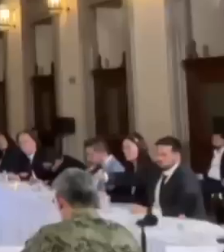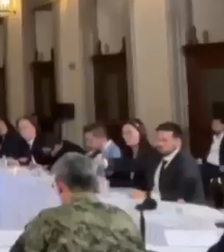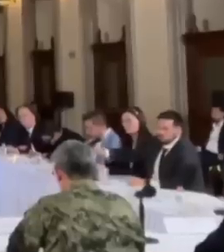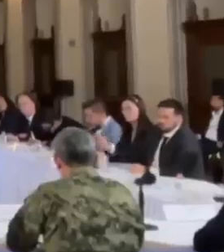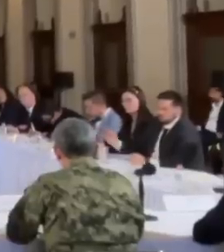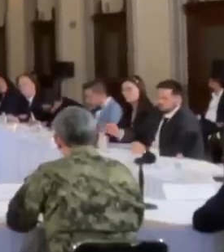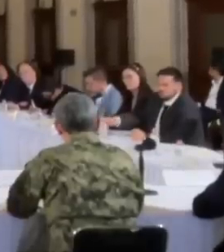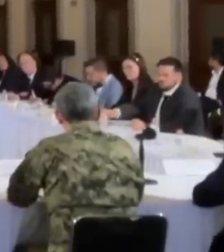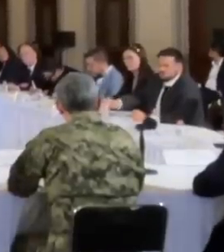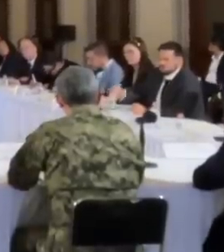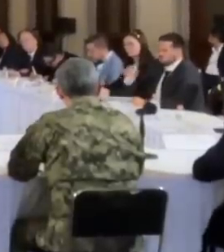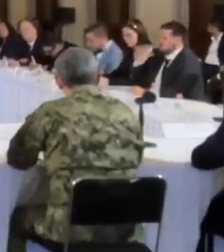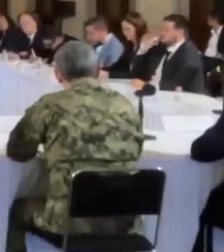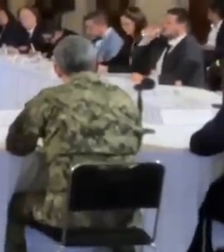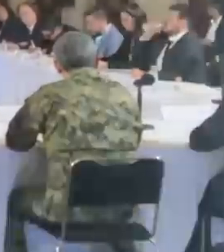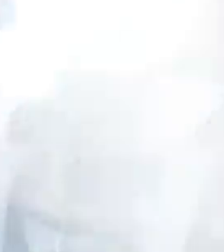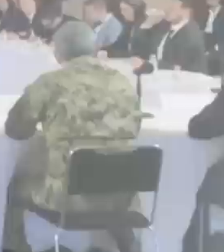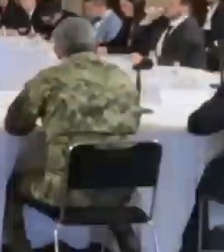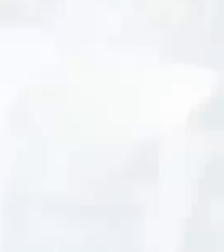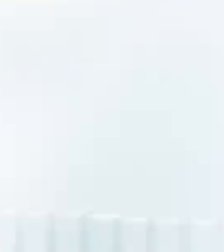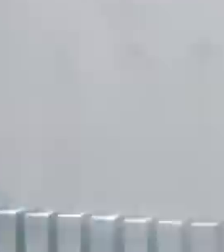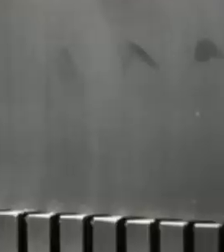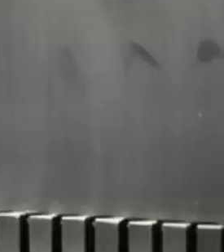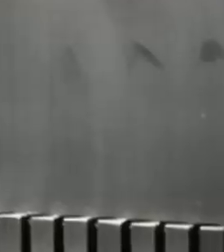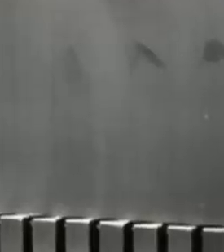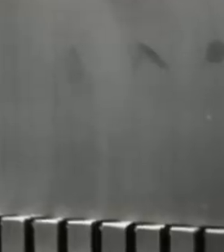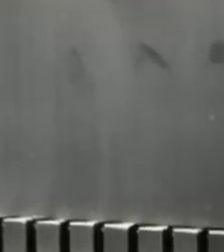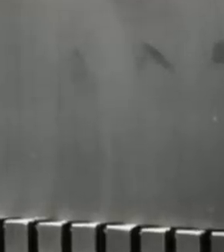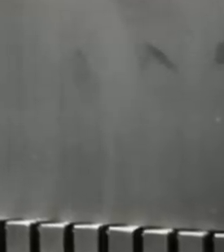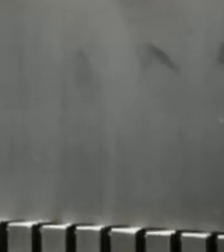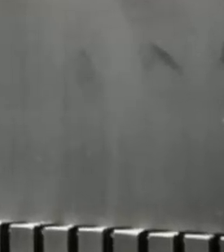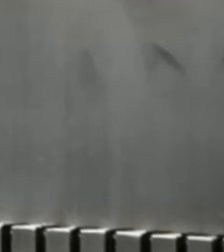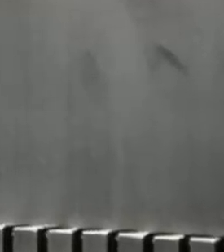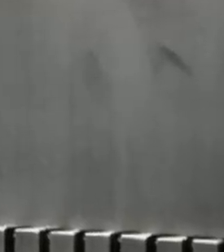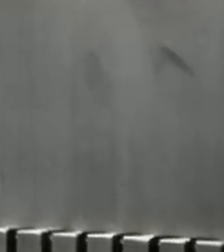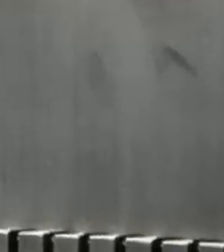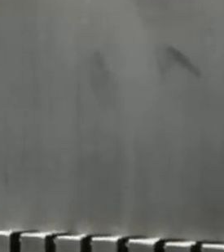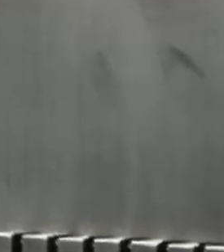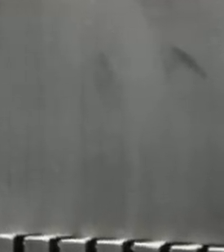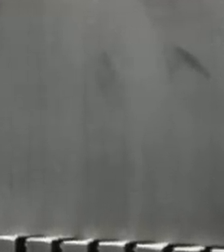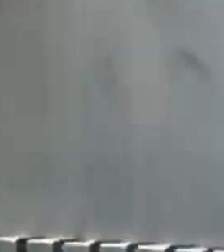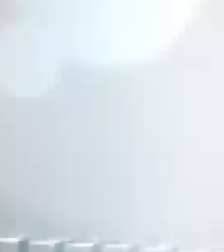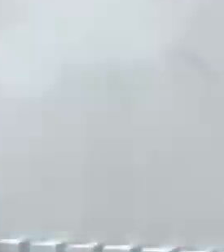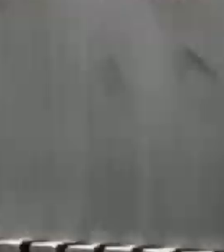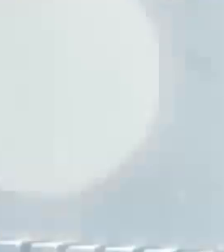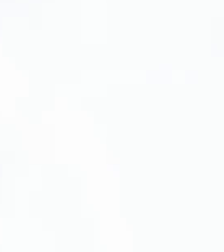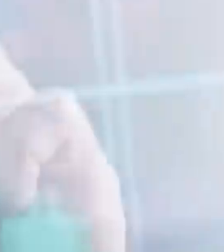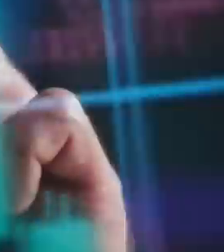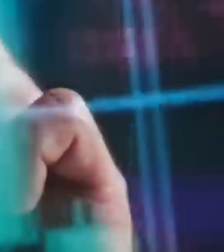de la calificadora crediticia extranjera modis quien últimamente está buscando la forma para